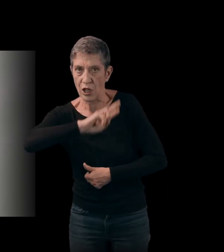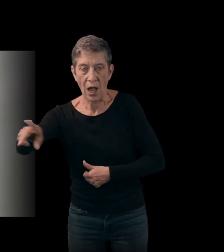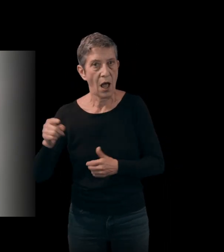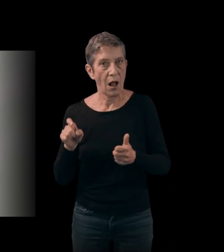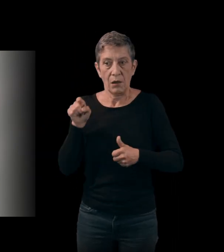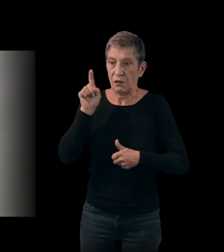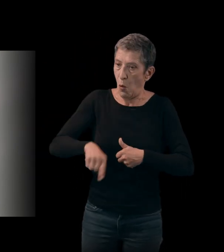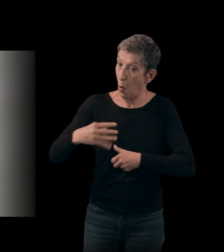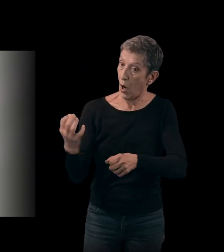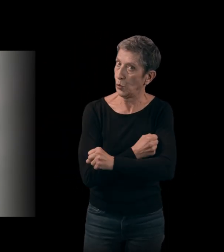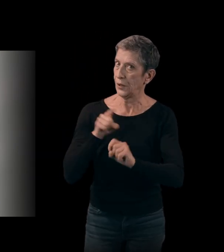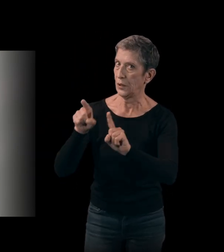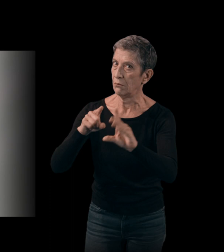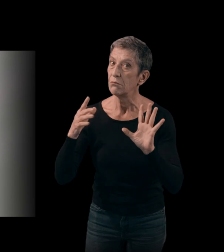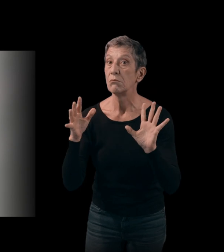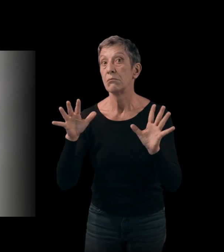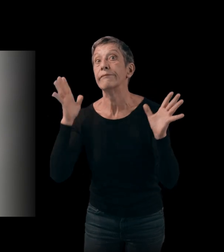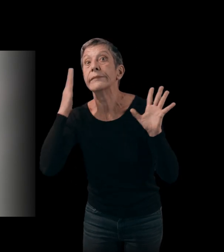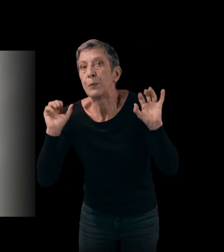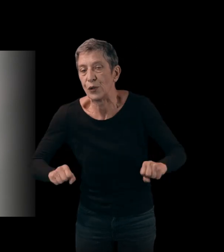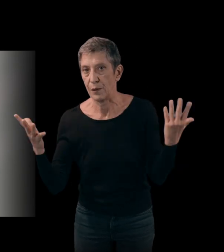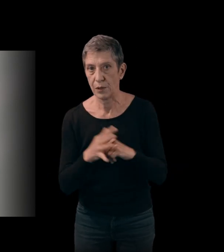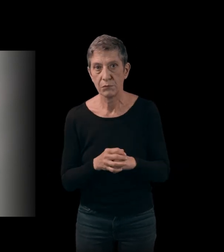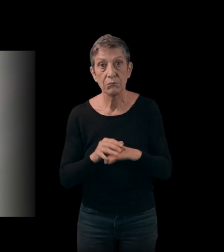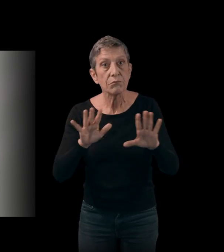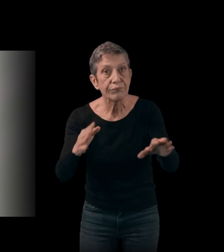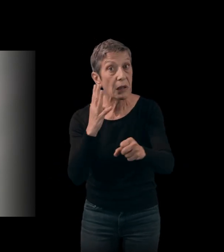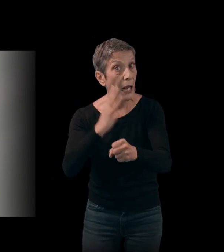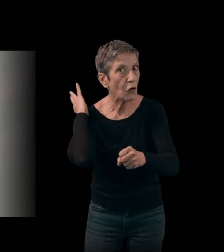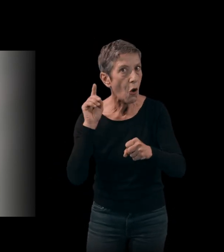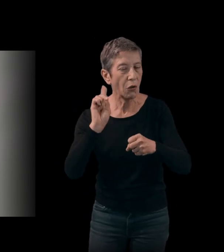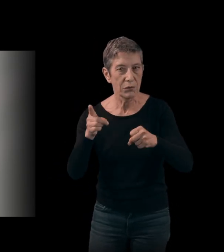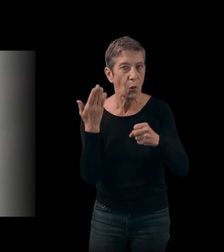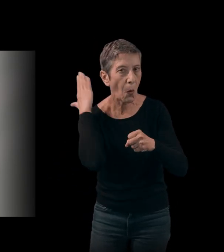avec mention si possible. Et puis, il y a quatre ans, c’est tout au fond du lycée que ça se passe.